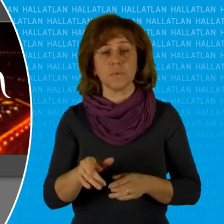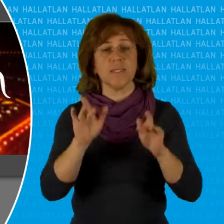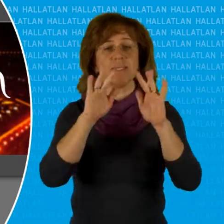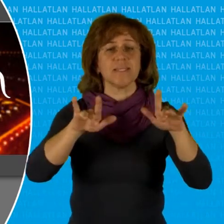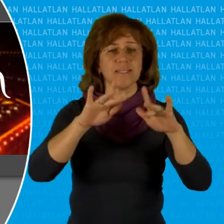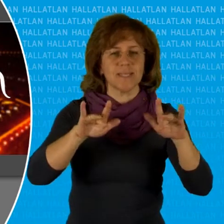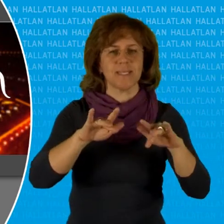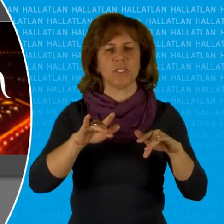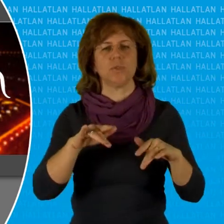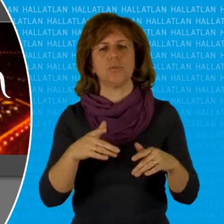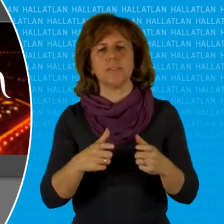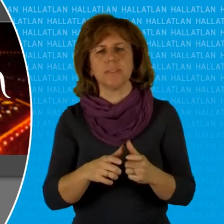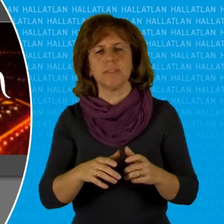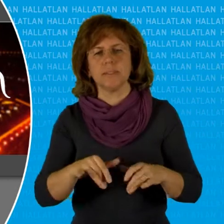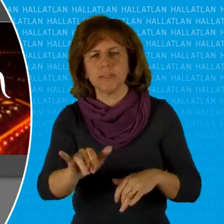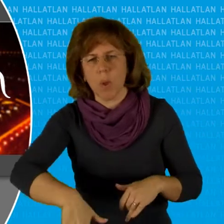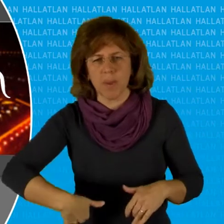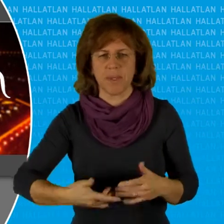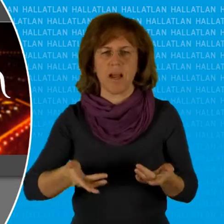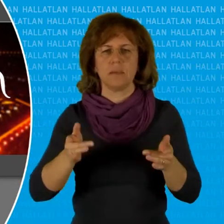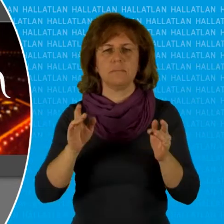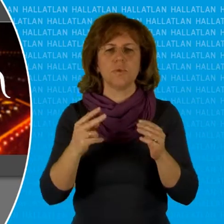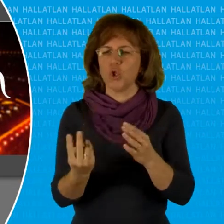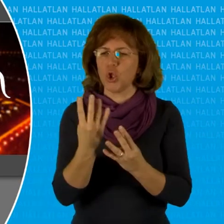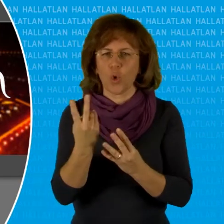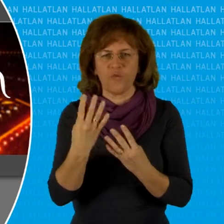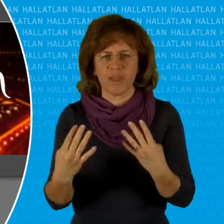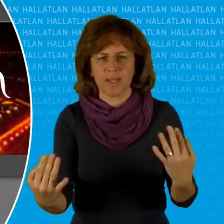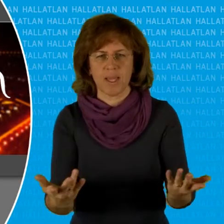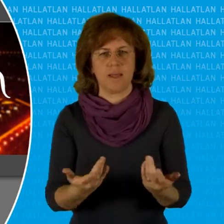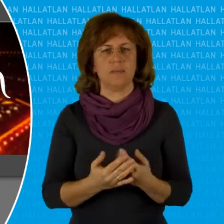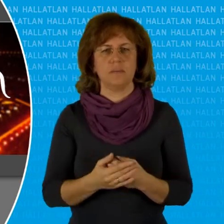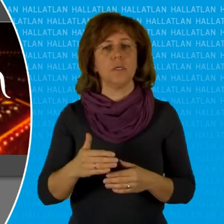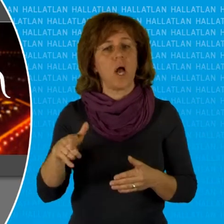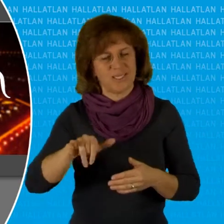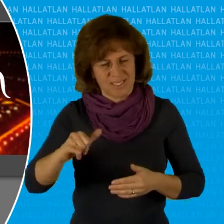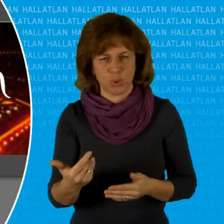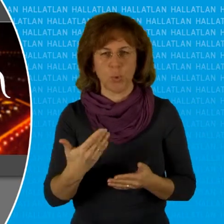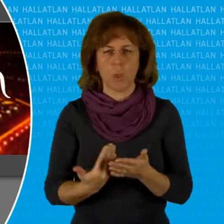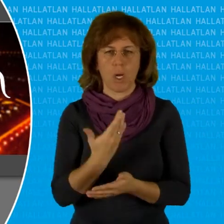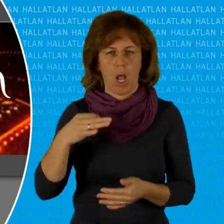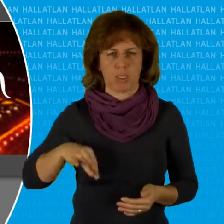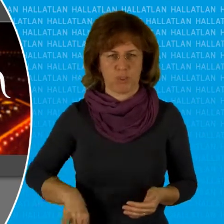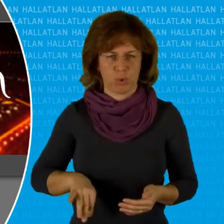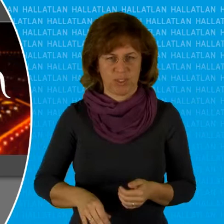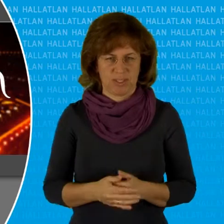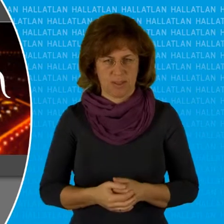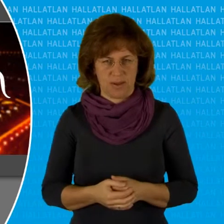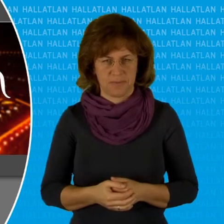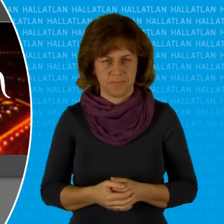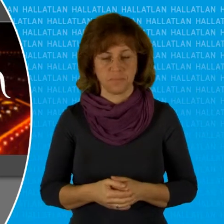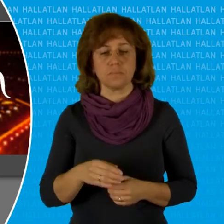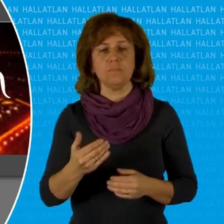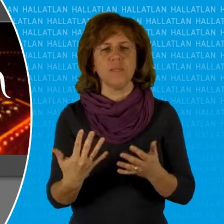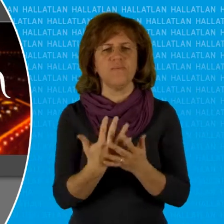A díszítést, a szőnyegeket és a növényeket újrahasznosítják,